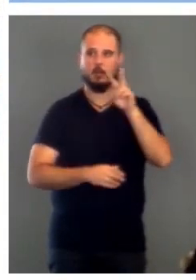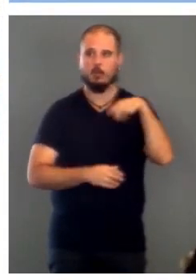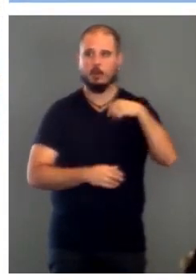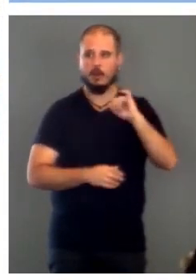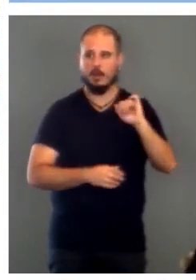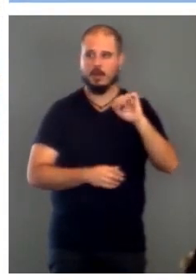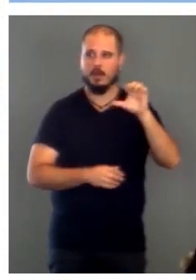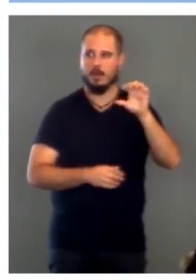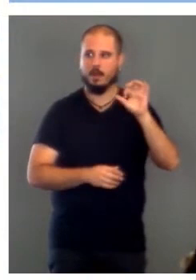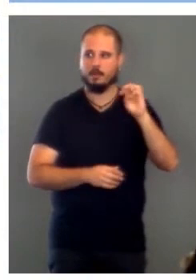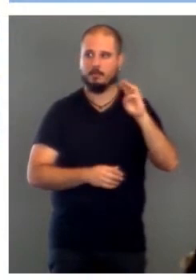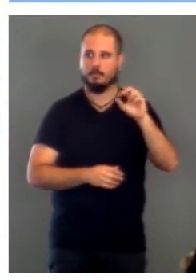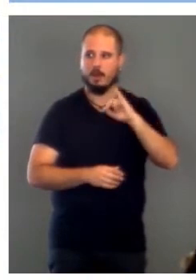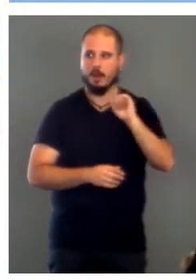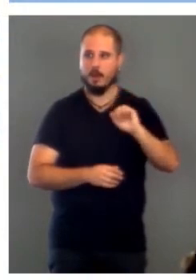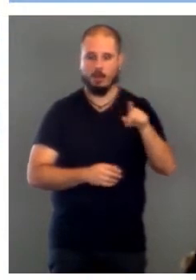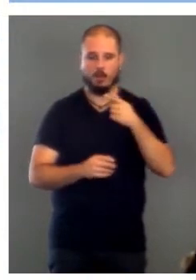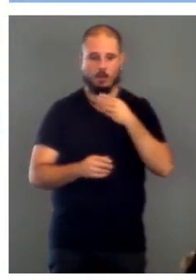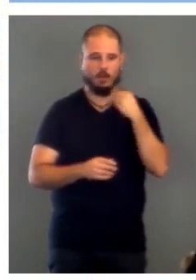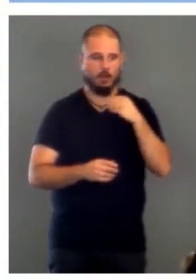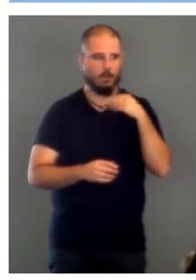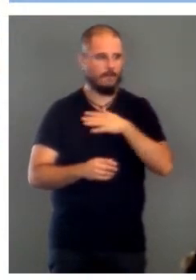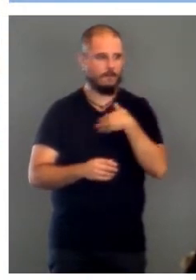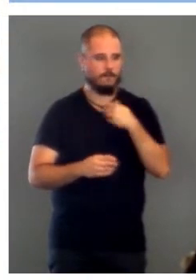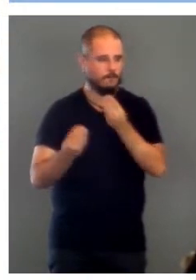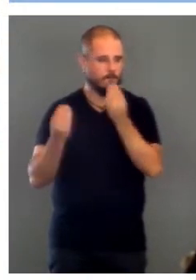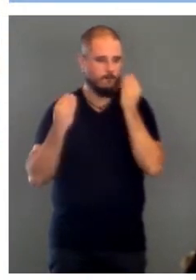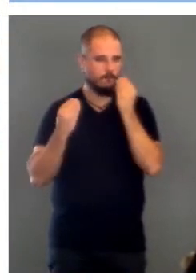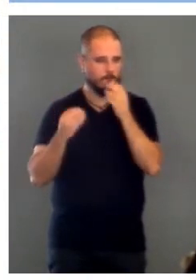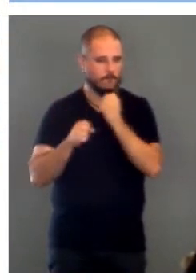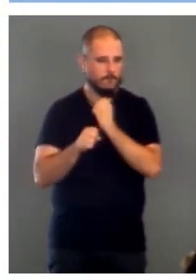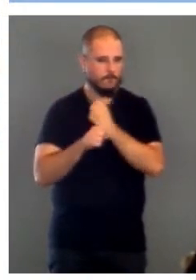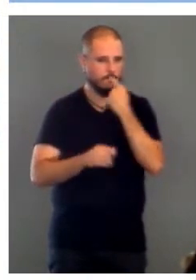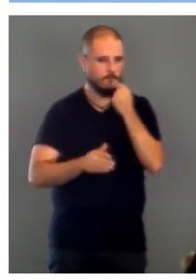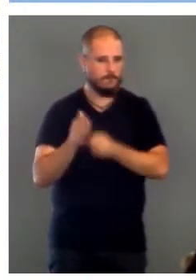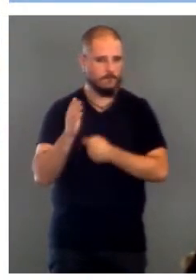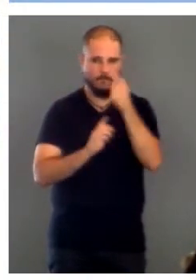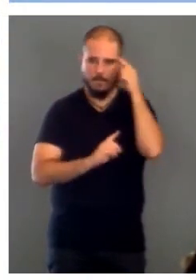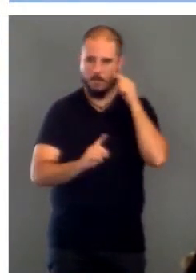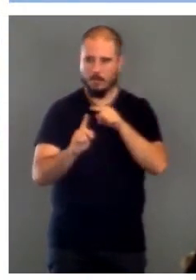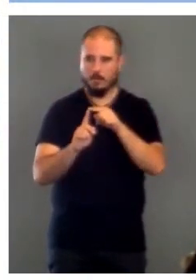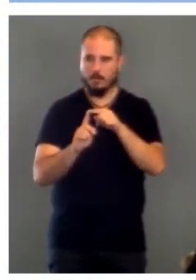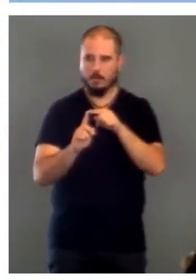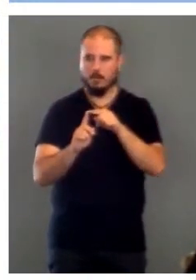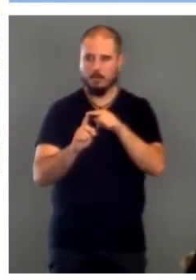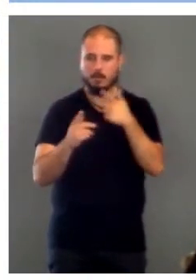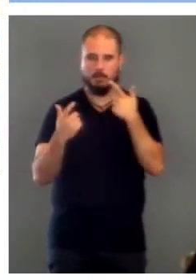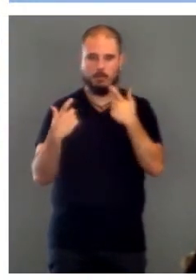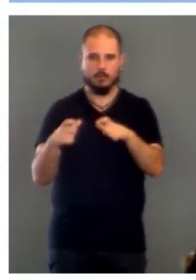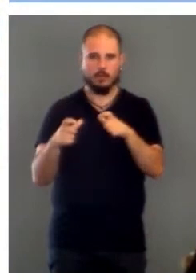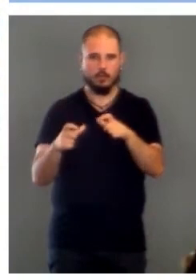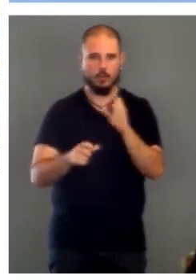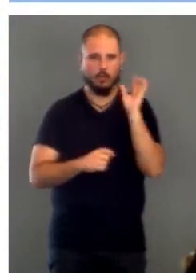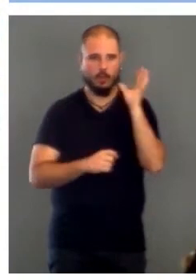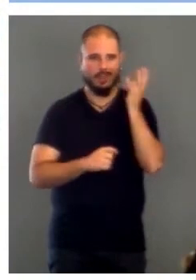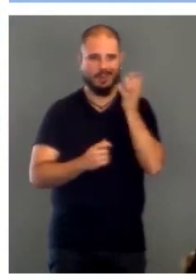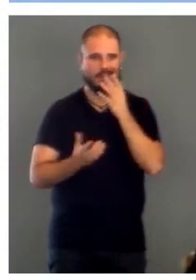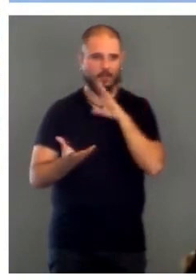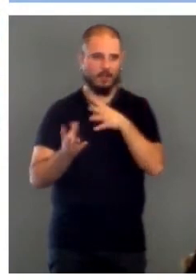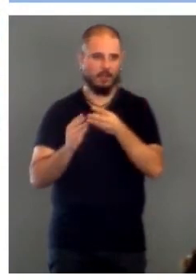Un joven emprendedor que ha decidido formarse y trabajar muy duro para Parte del El sector de la climatización vamos a ver su historia